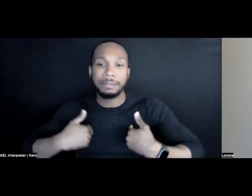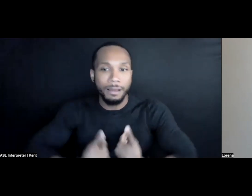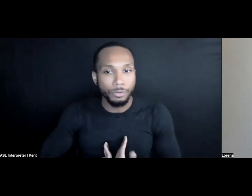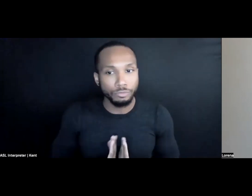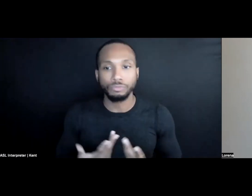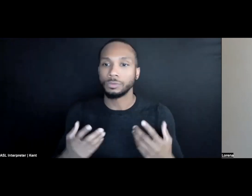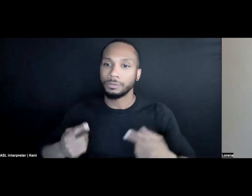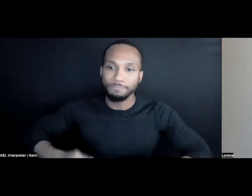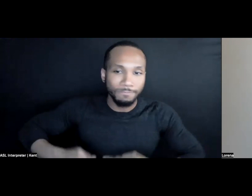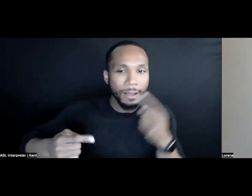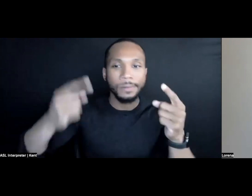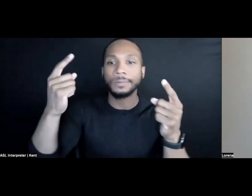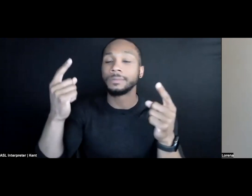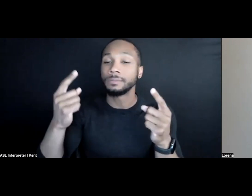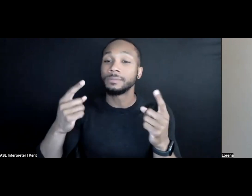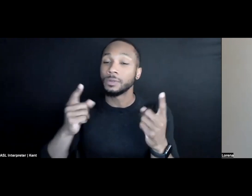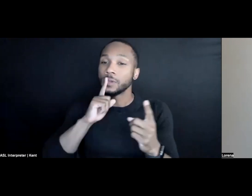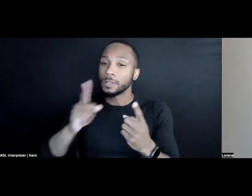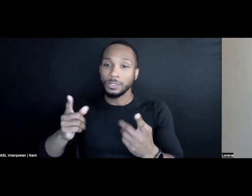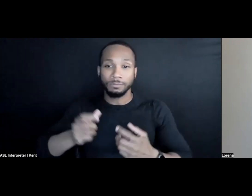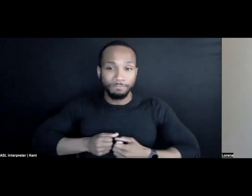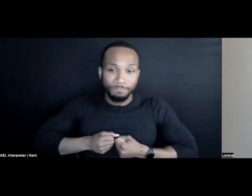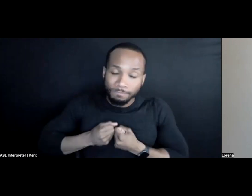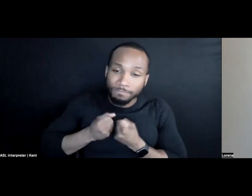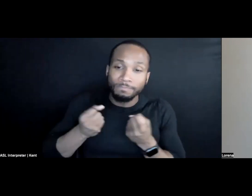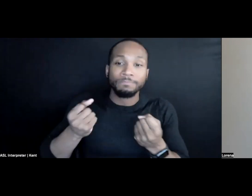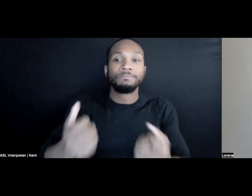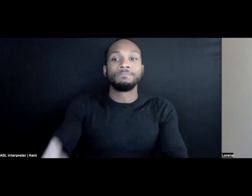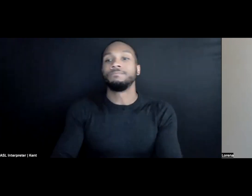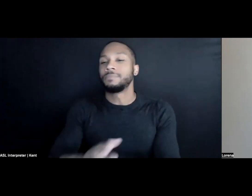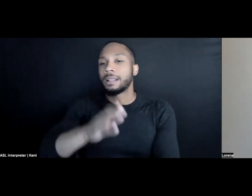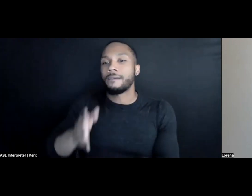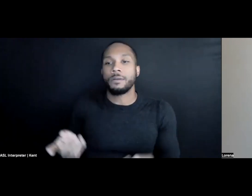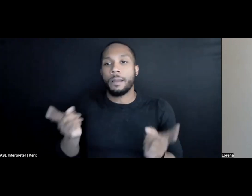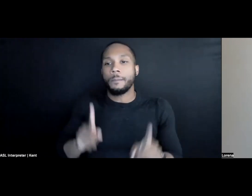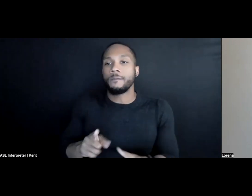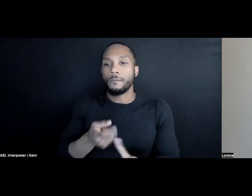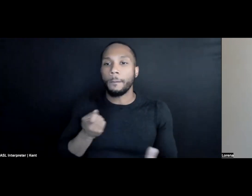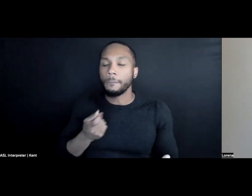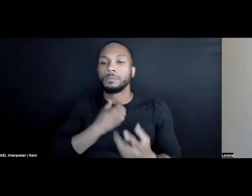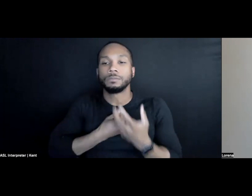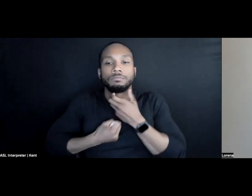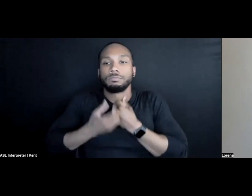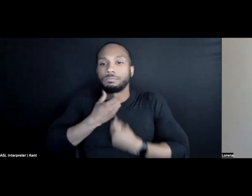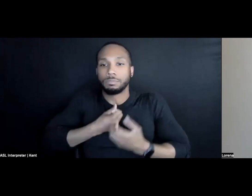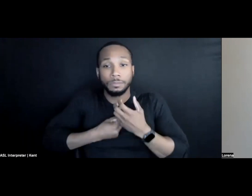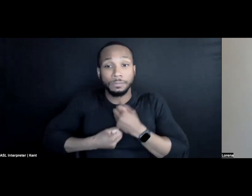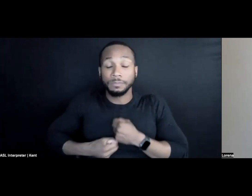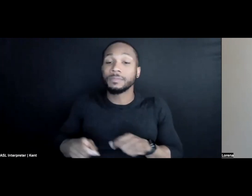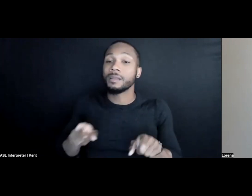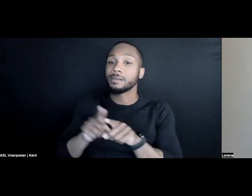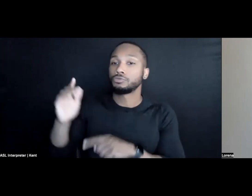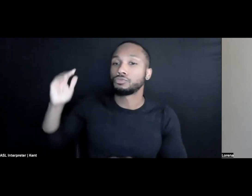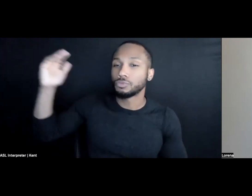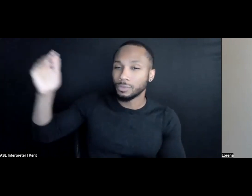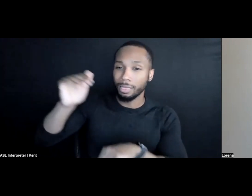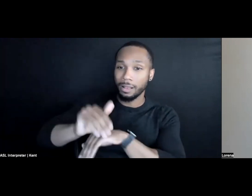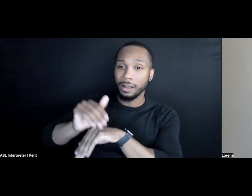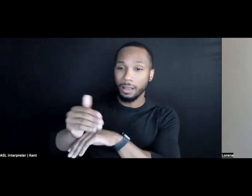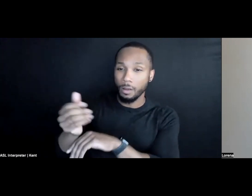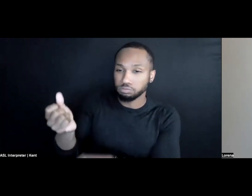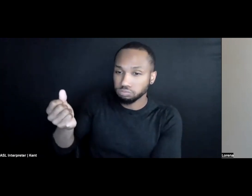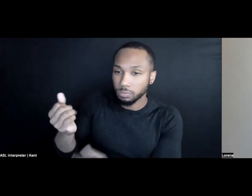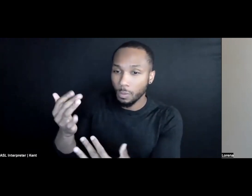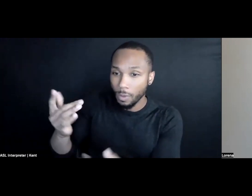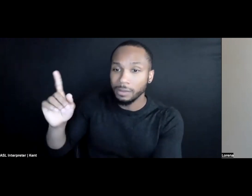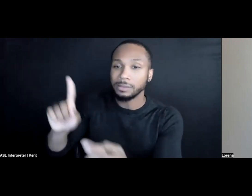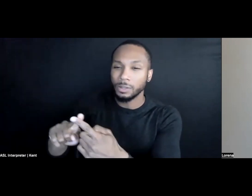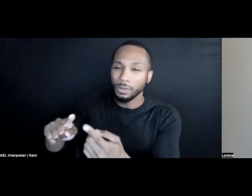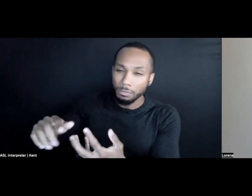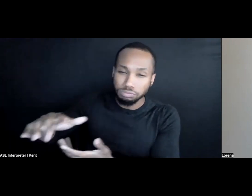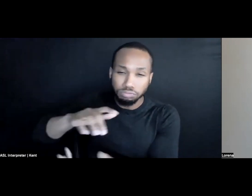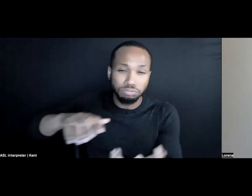De grande, la noche espera a que la nube tormentosa en mi pecho amaine, a que el cansancio y los